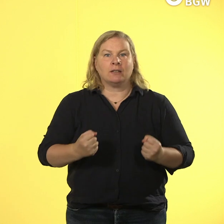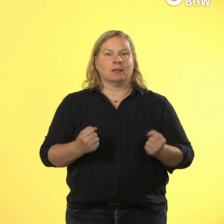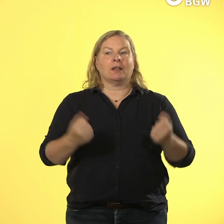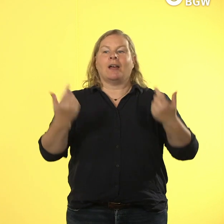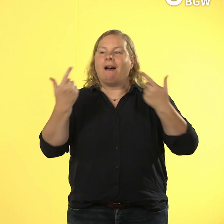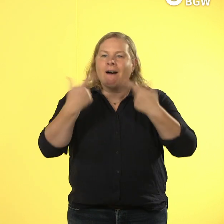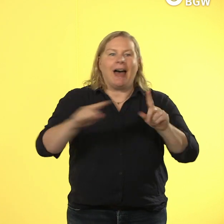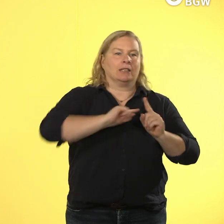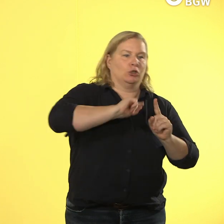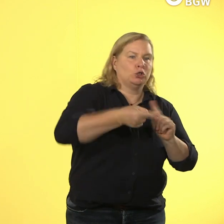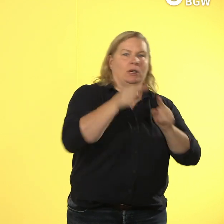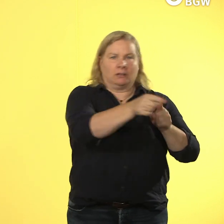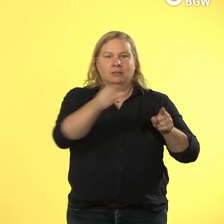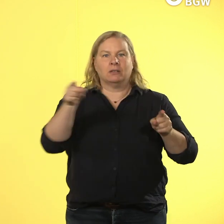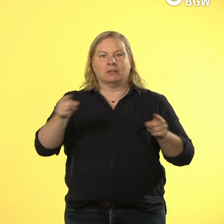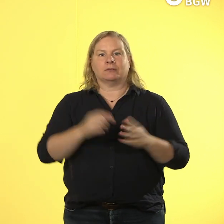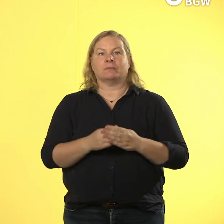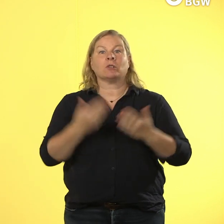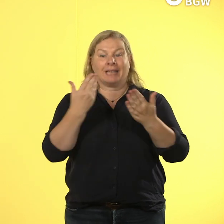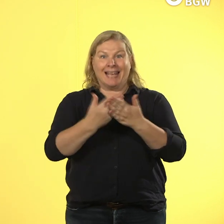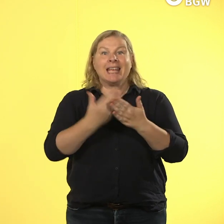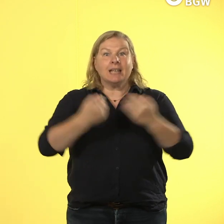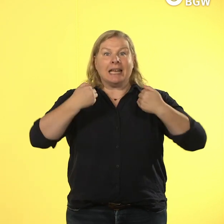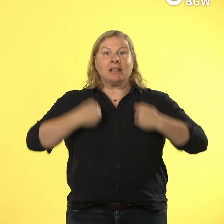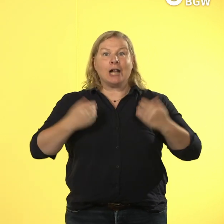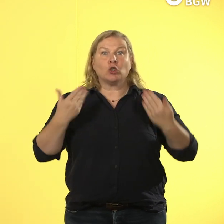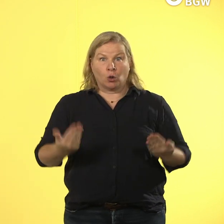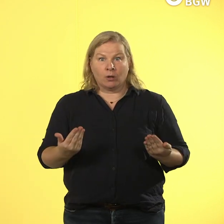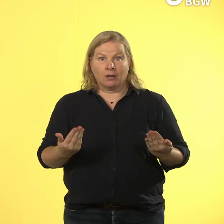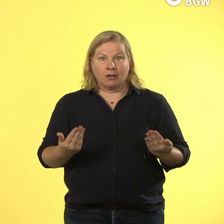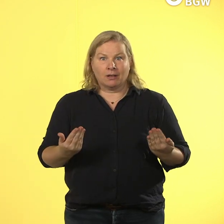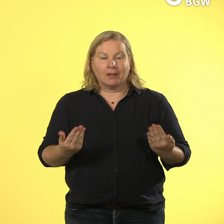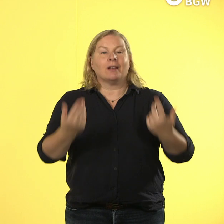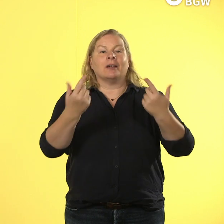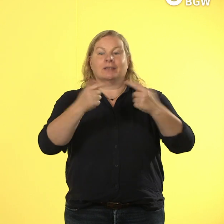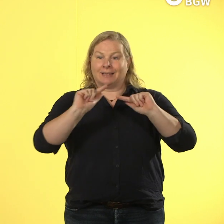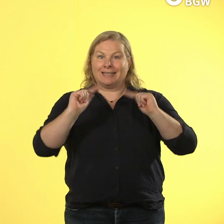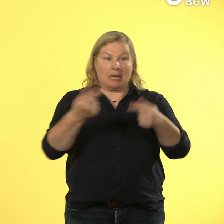und die anderen im Team, in zwei Tagen einer Veranstaltung meiner Geschäftsführung beiwohnen.